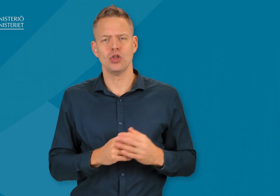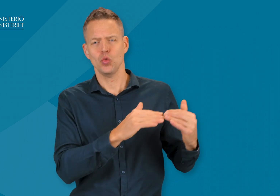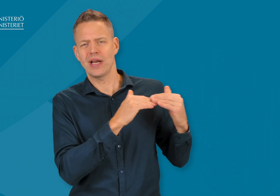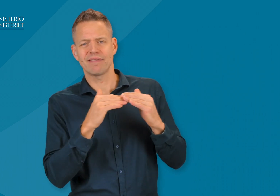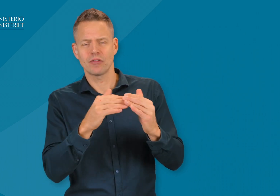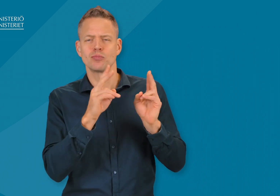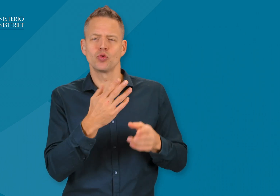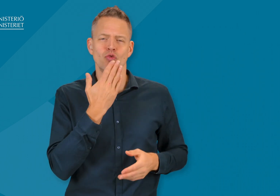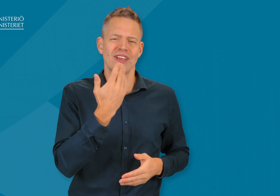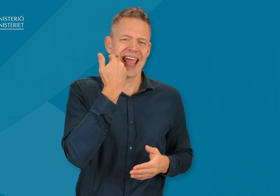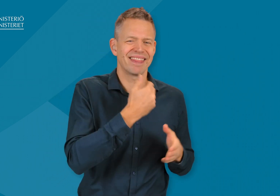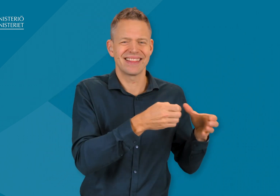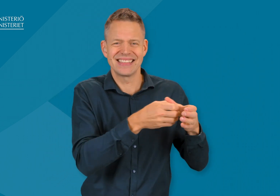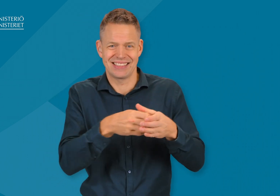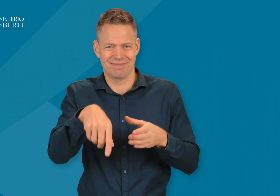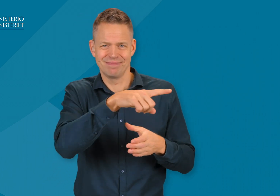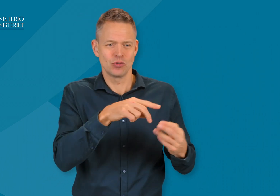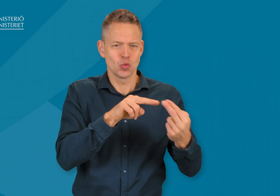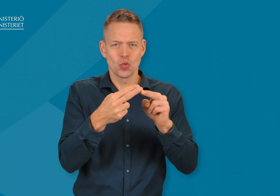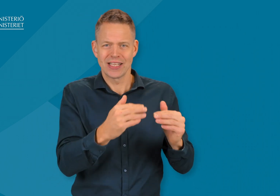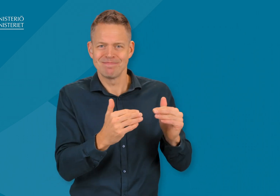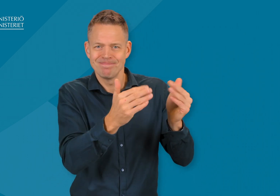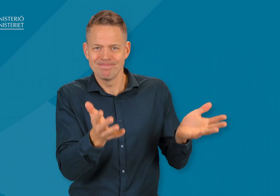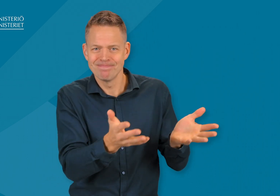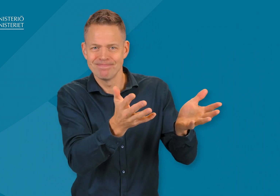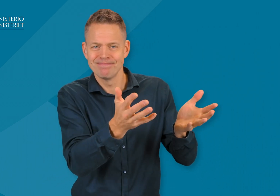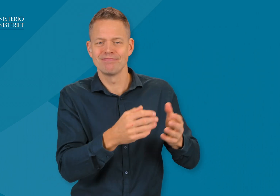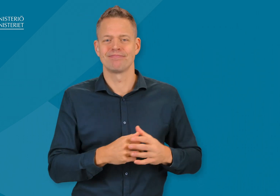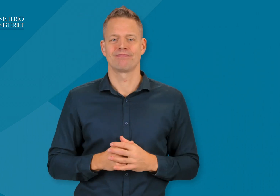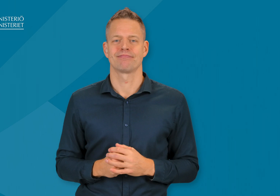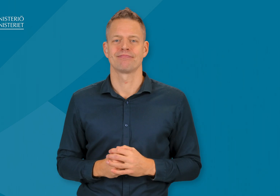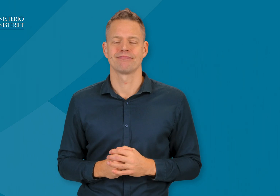• yhdenvertaisuus ja hyvien etnisten suhteiden edistäminen.